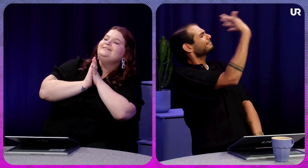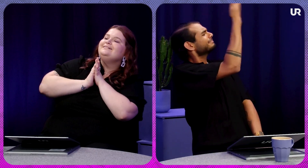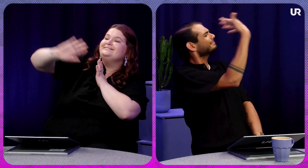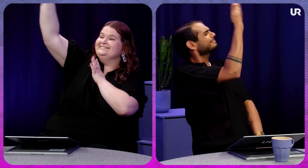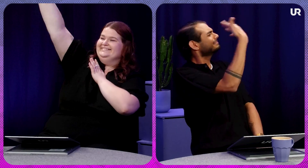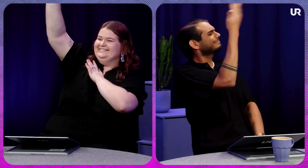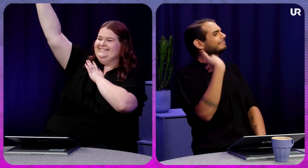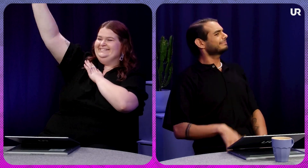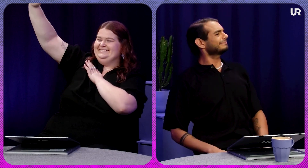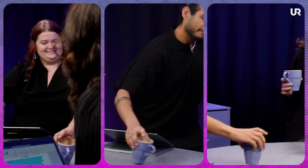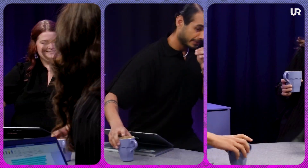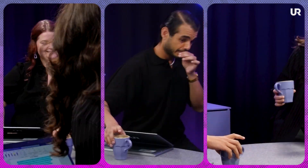Amir: Kom in hit!